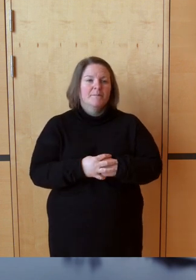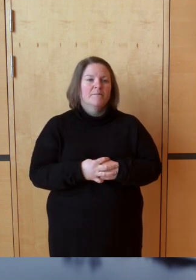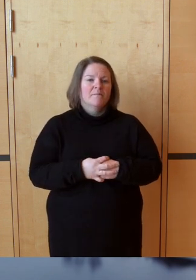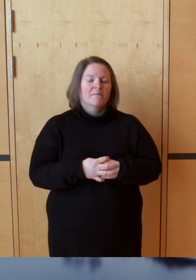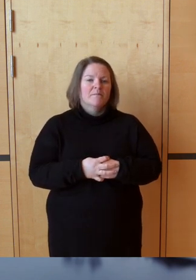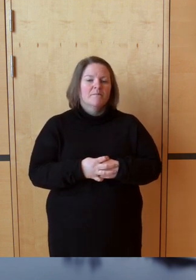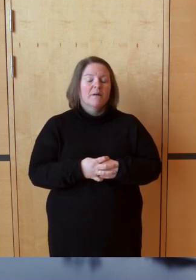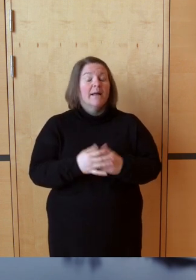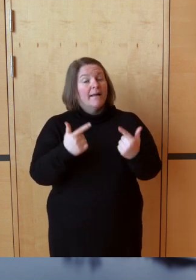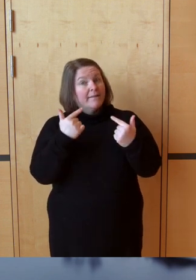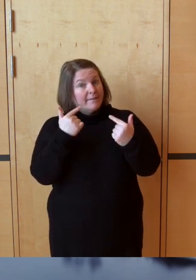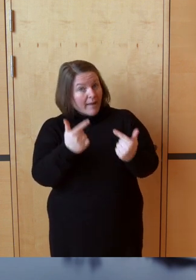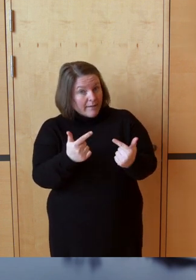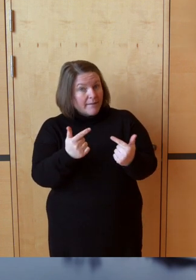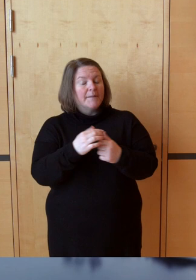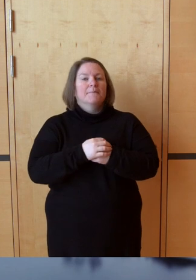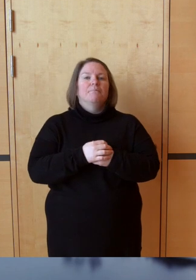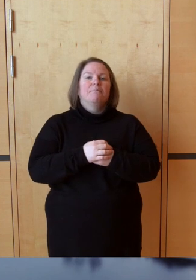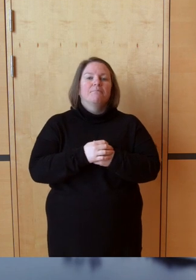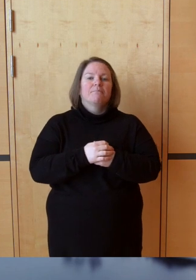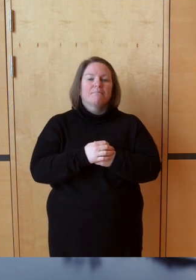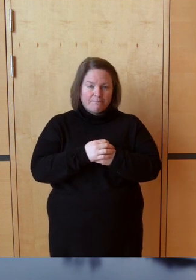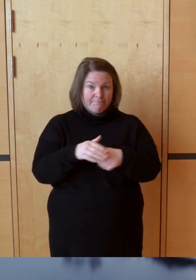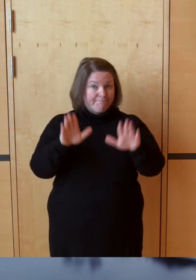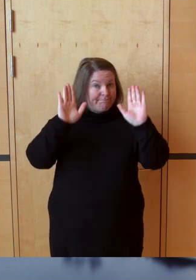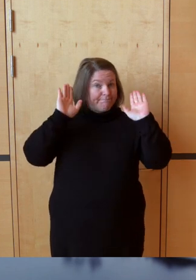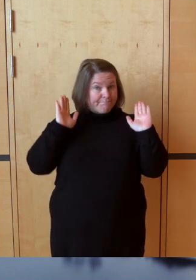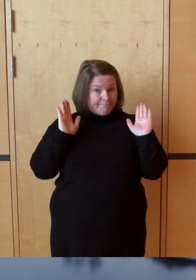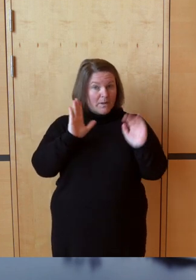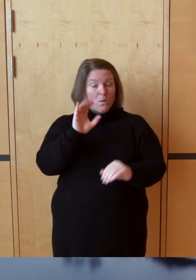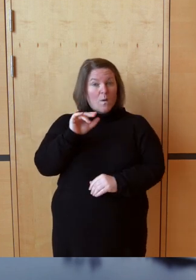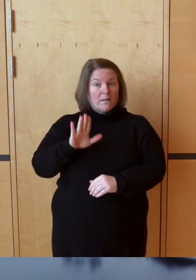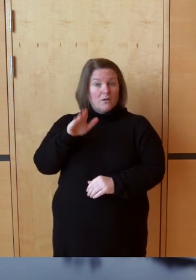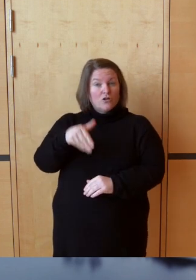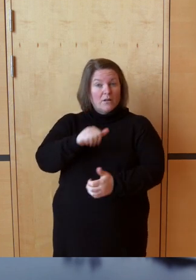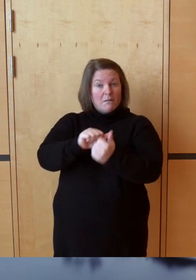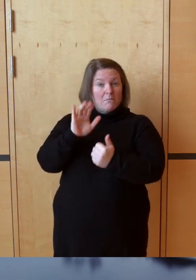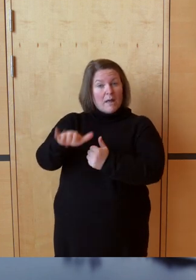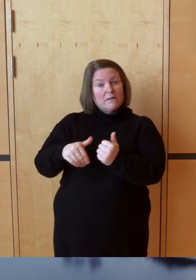Tack så mycket för ordet och med all respekt för Johan Söderbergs resonemang